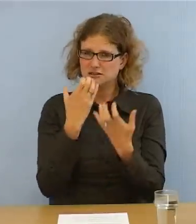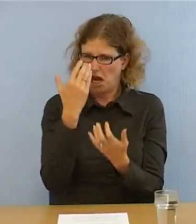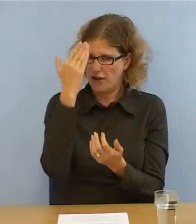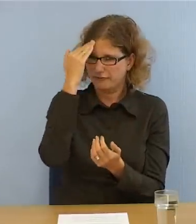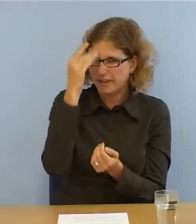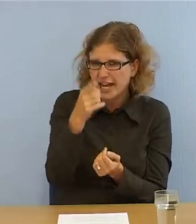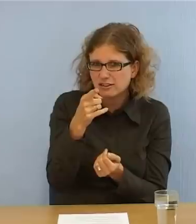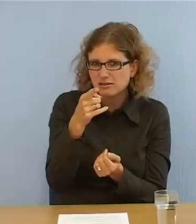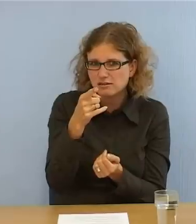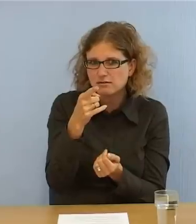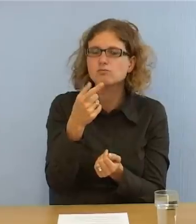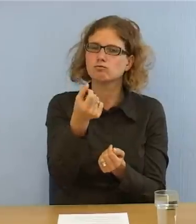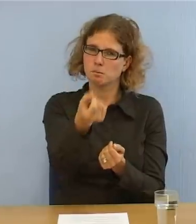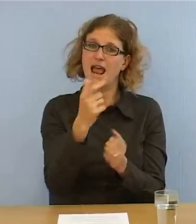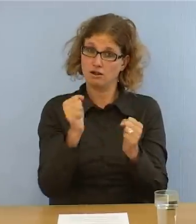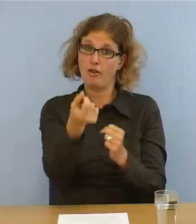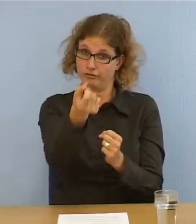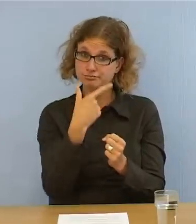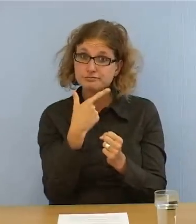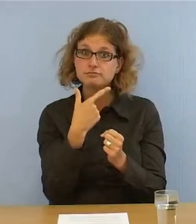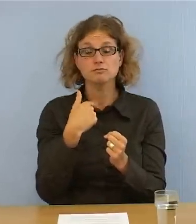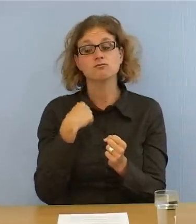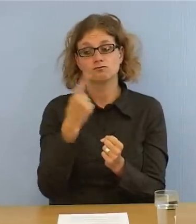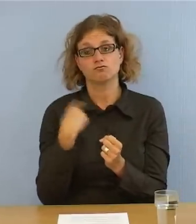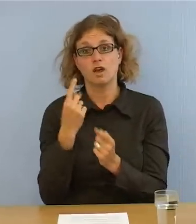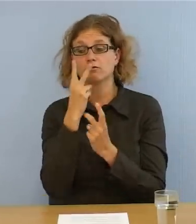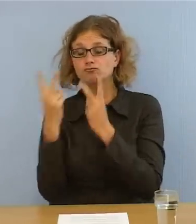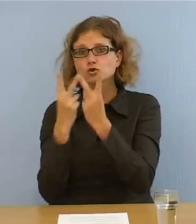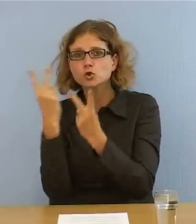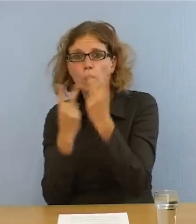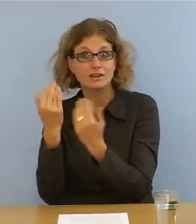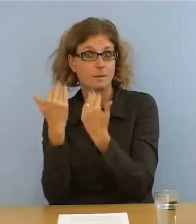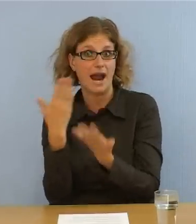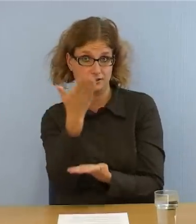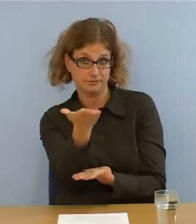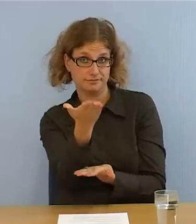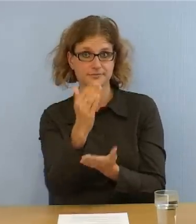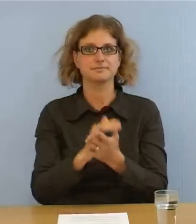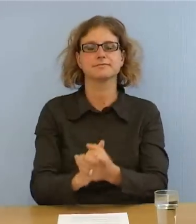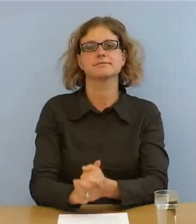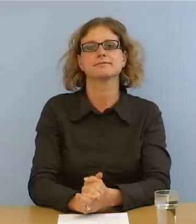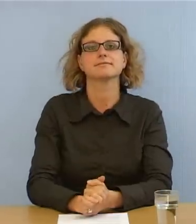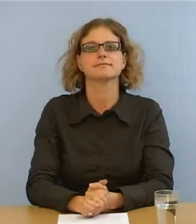Heb je zelf iets wat je graag wilt weten, stuur dan een mailtje, dan kijken wij voor je in Leipzig.